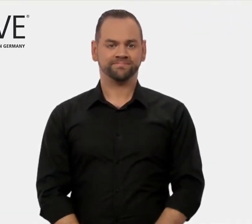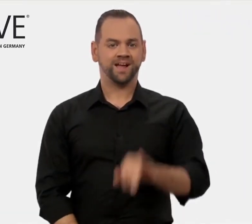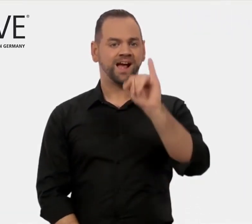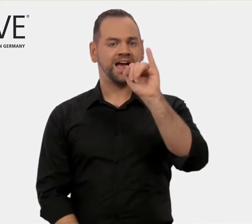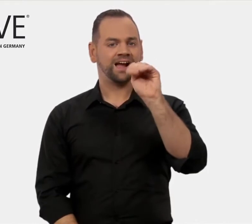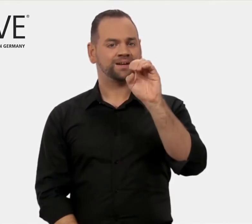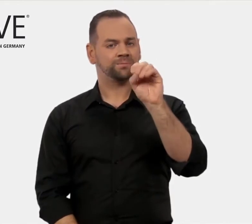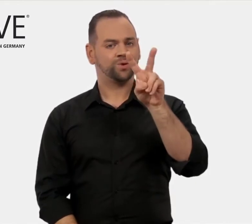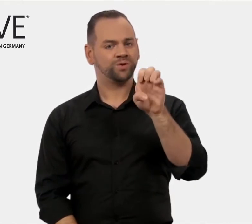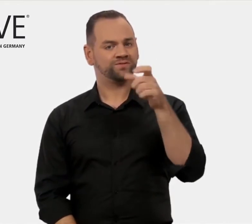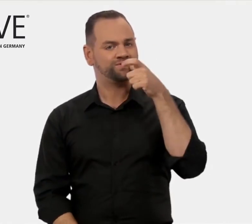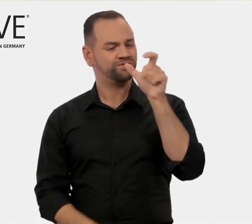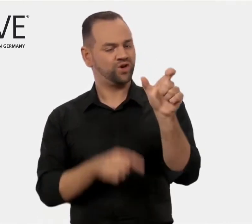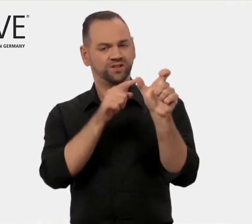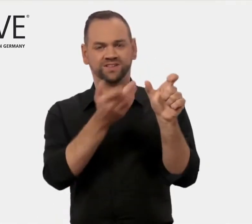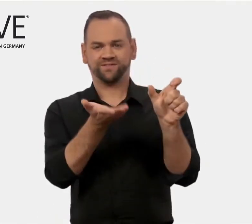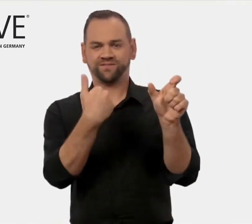Das Wort iMOVE setzt sich zusammen